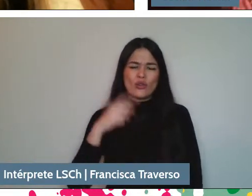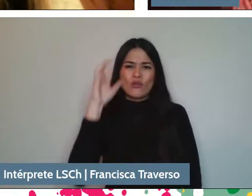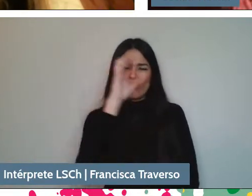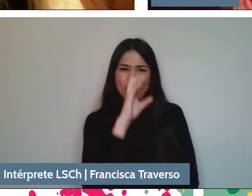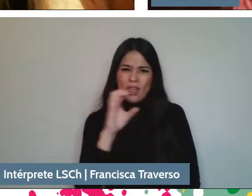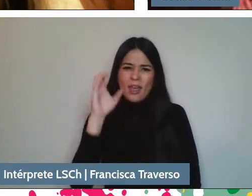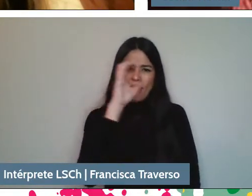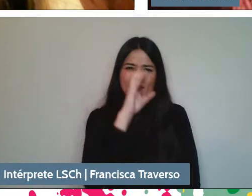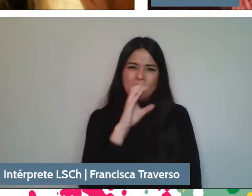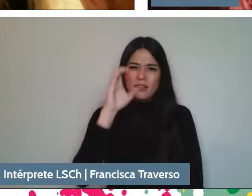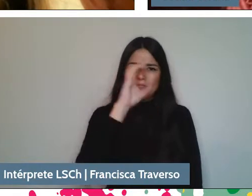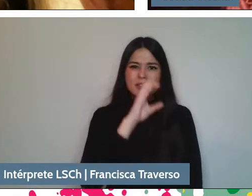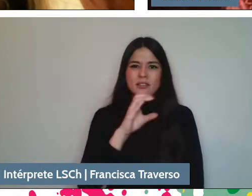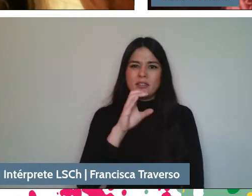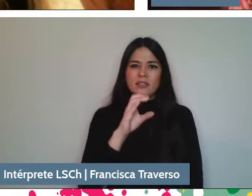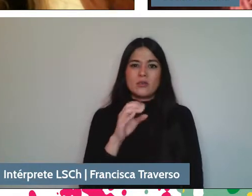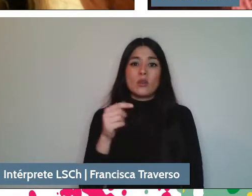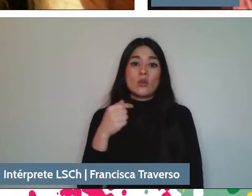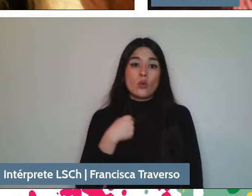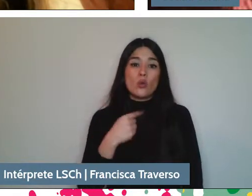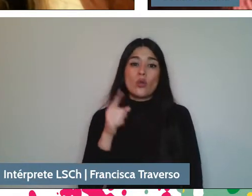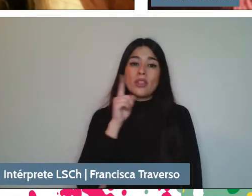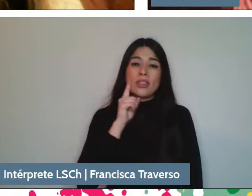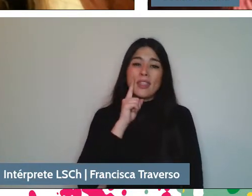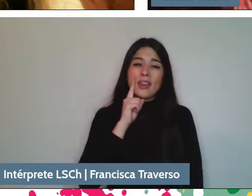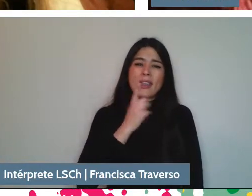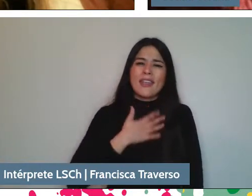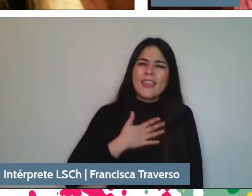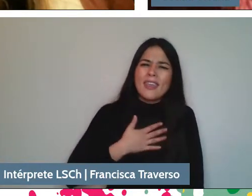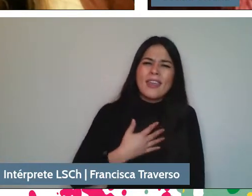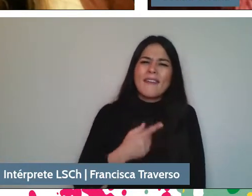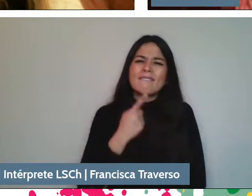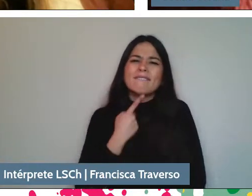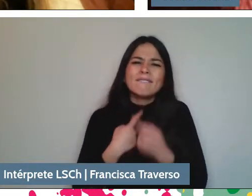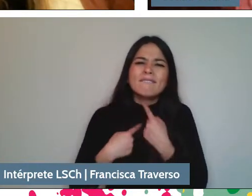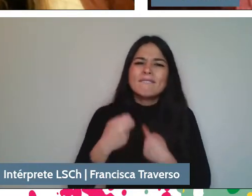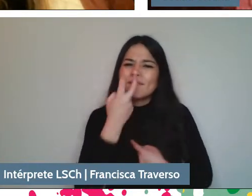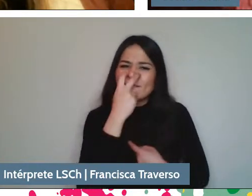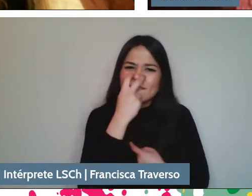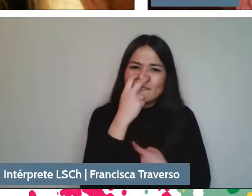Entonces, cuando uno tiene hambre de poesía, la poesía encuentra el camino,